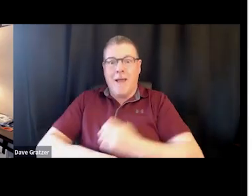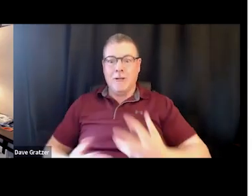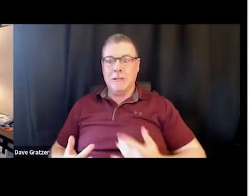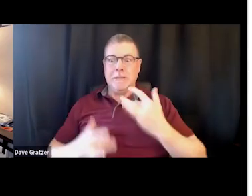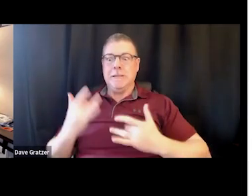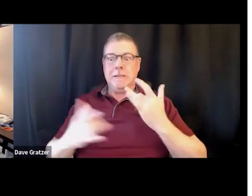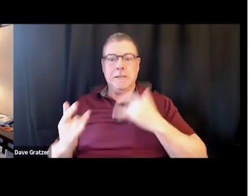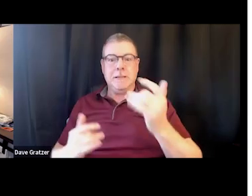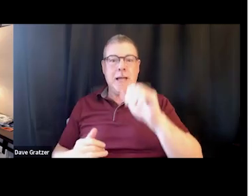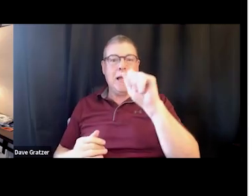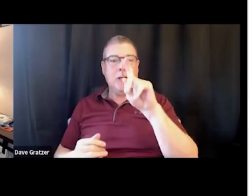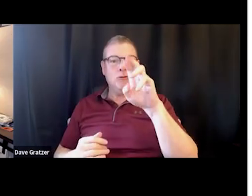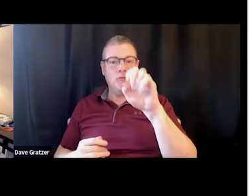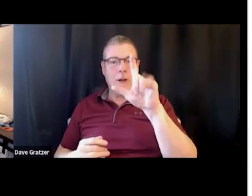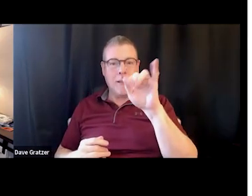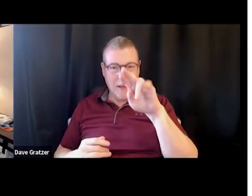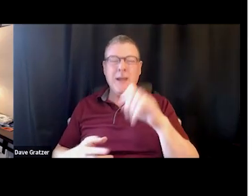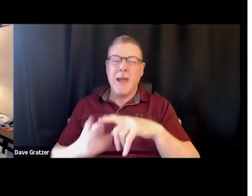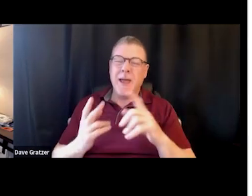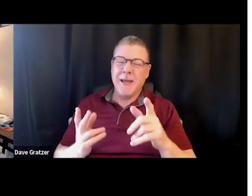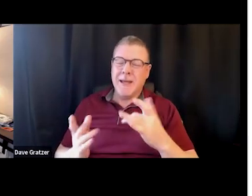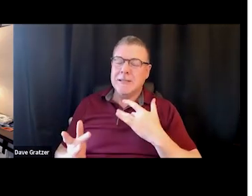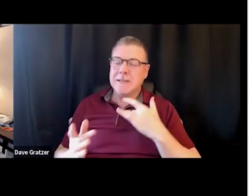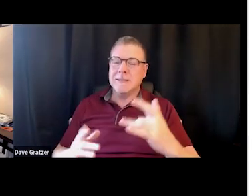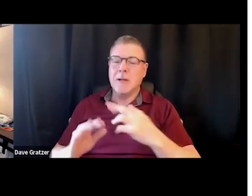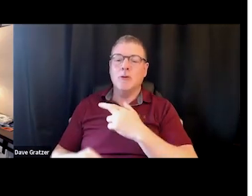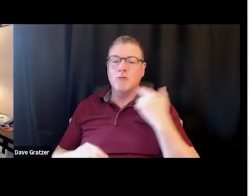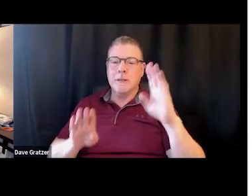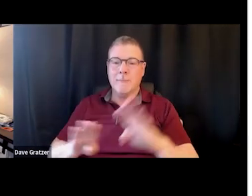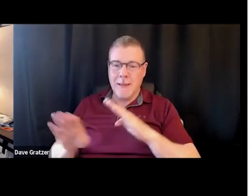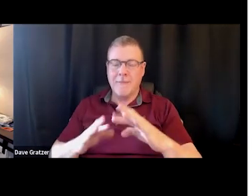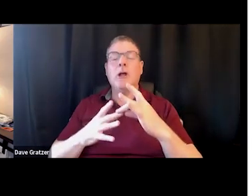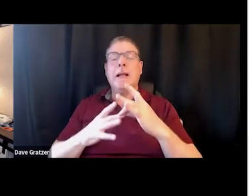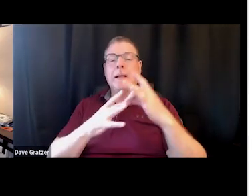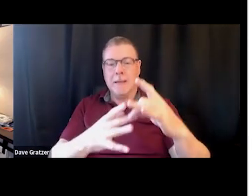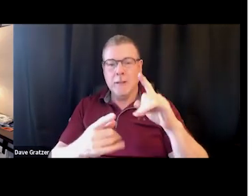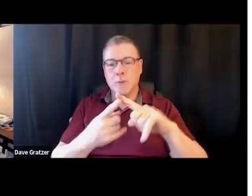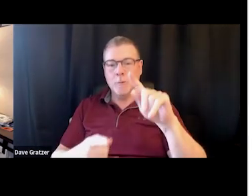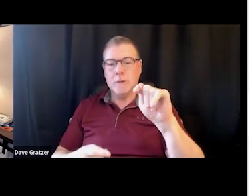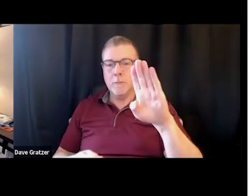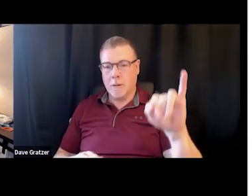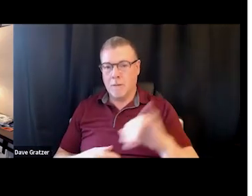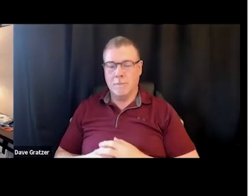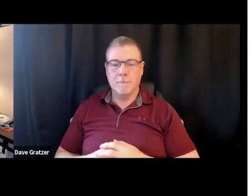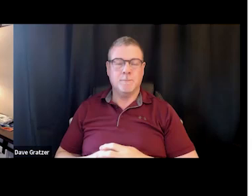y pueden participar en comportamientos de riesgo que llevan a lesiones cerebrales, así que es algo a lo que hay que prestar atención.